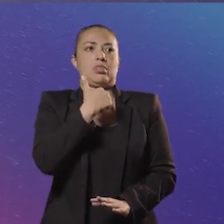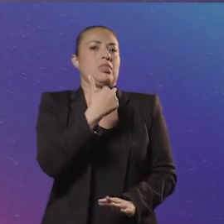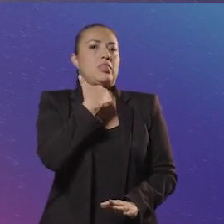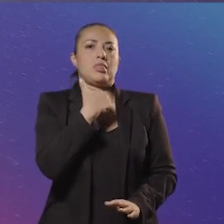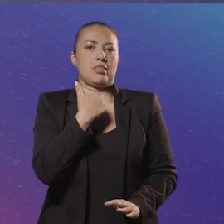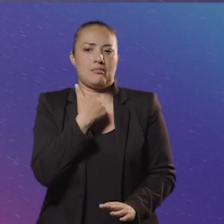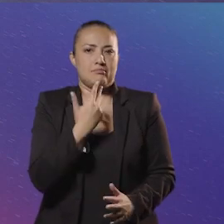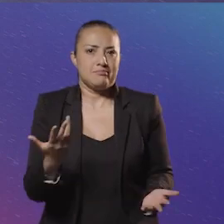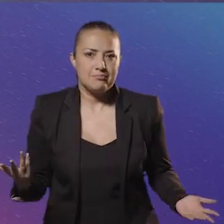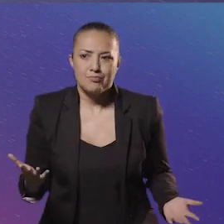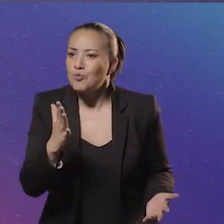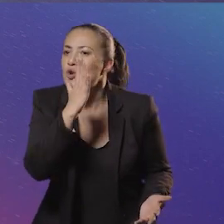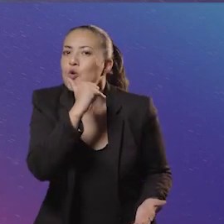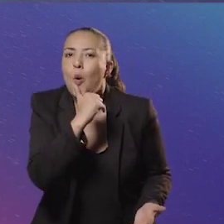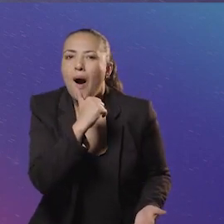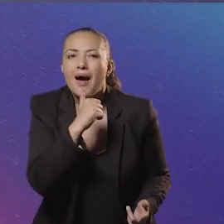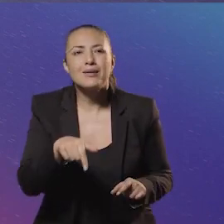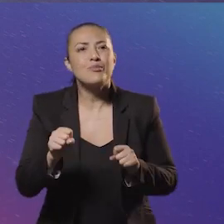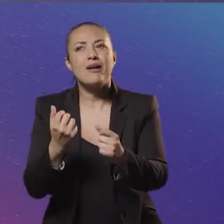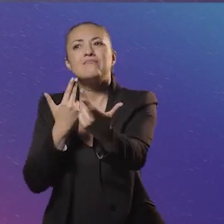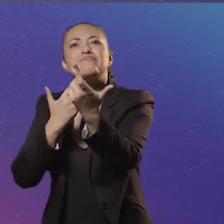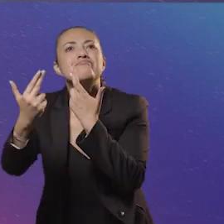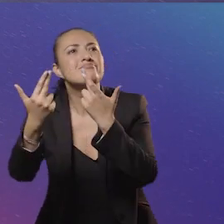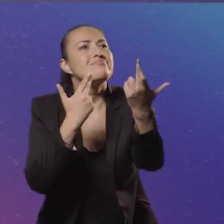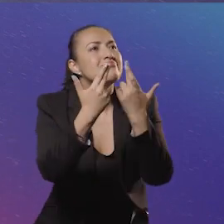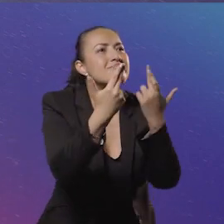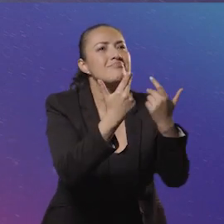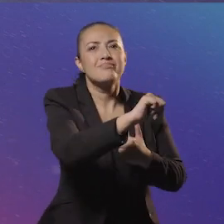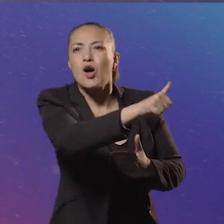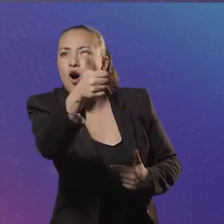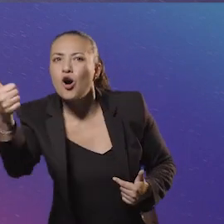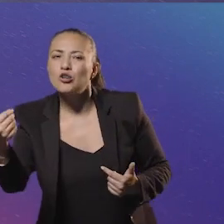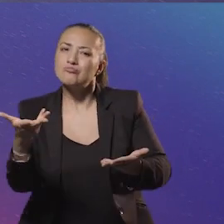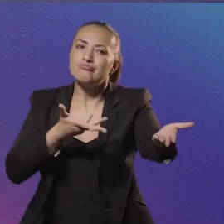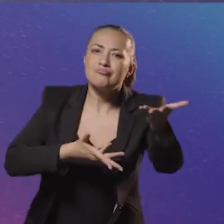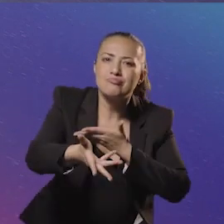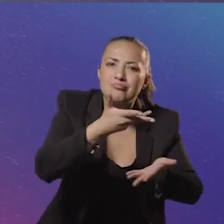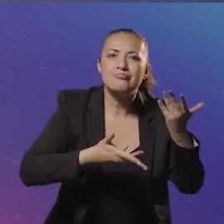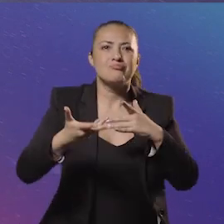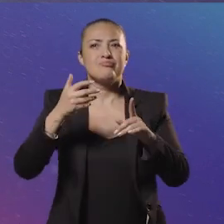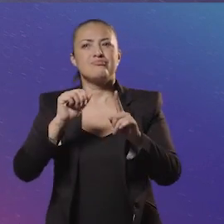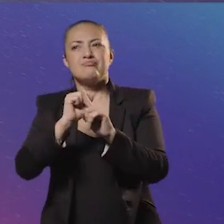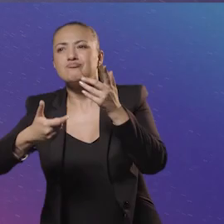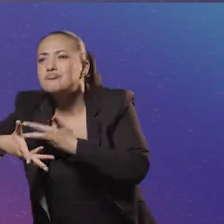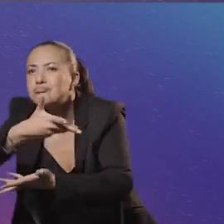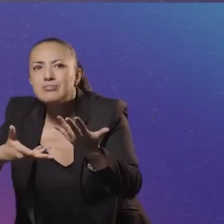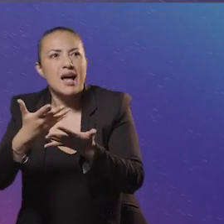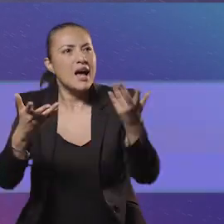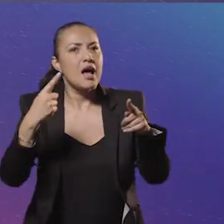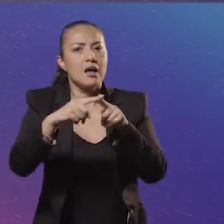porque no tienen esas posibilidades de relacionarse con el otro, de compartir, de socializar, de conocer.